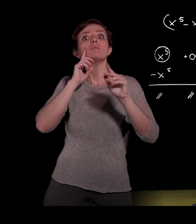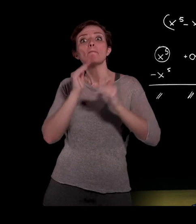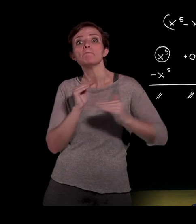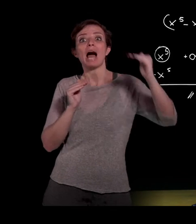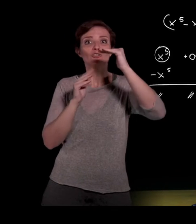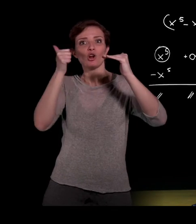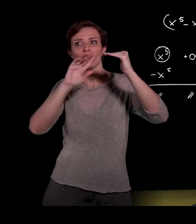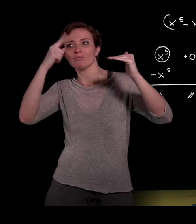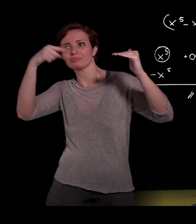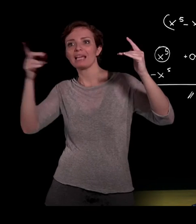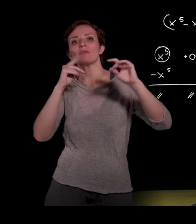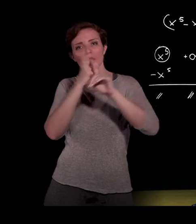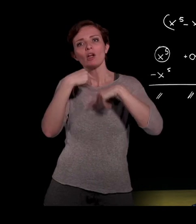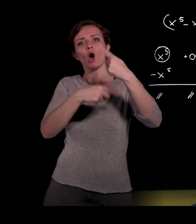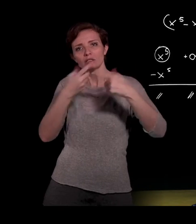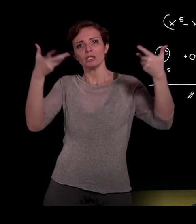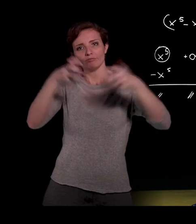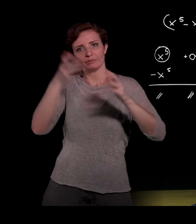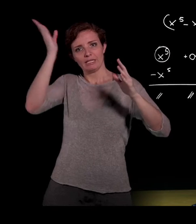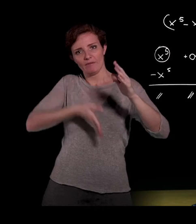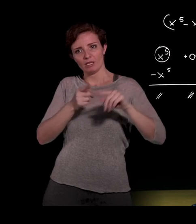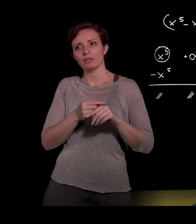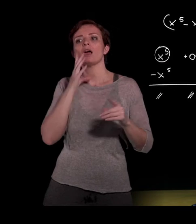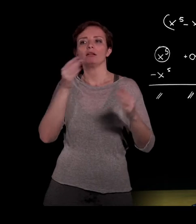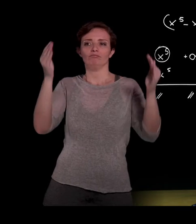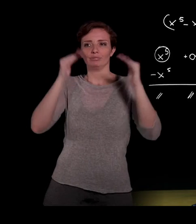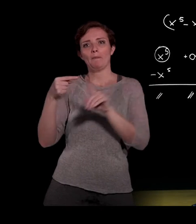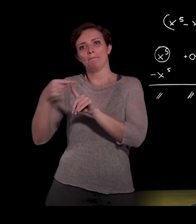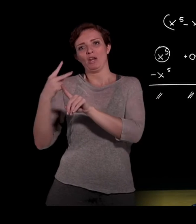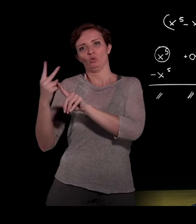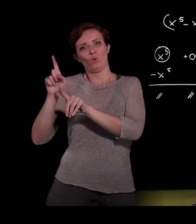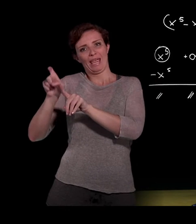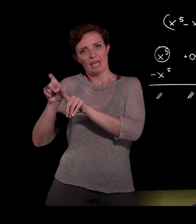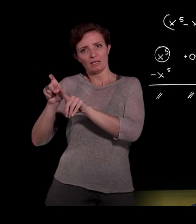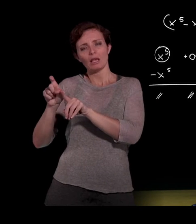quindi proseguiamo la divisione. Qui verrà -2x. Andiamo a moltiplicare.